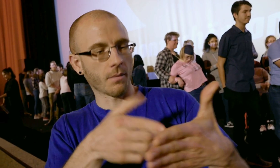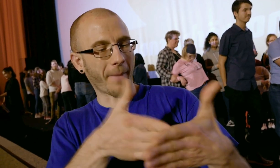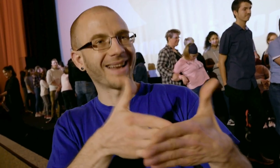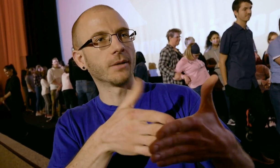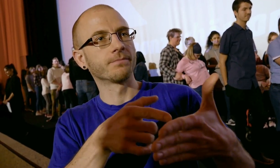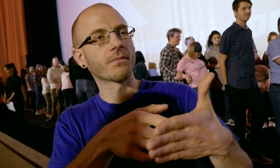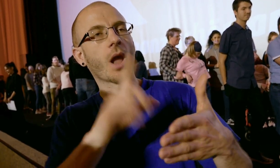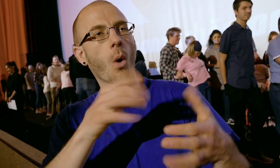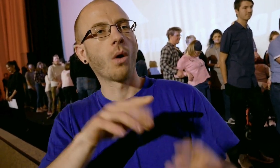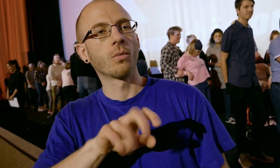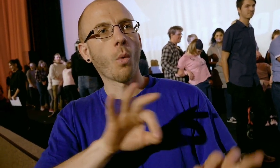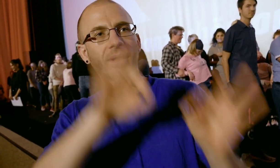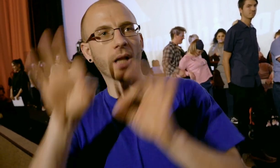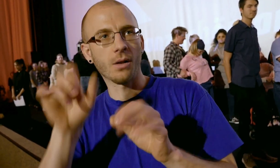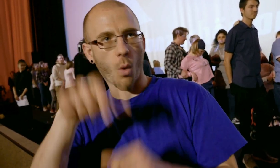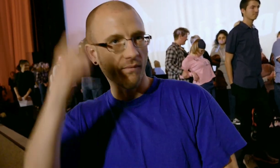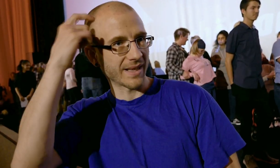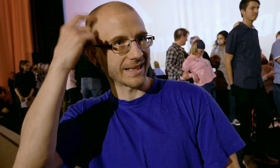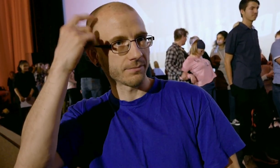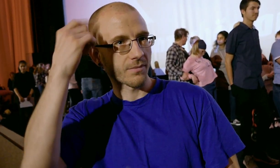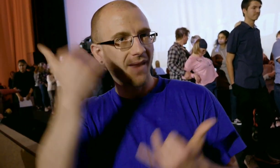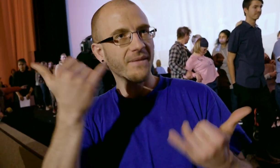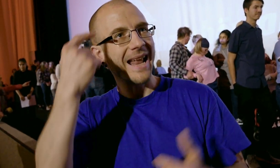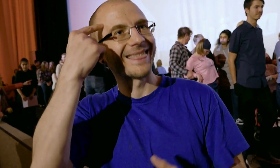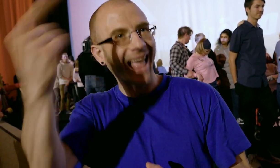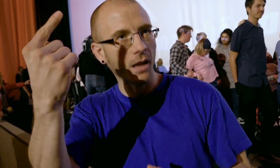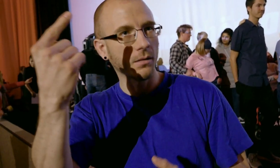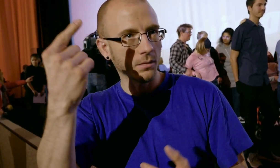kann man auch auf Barrieren übertragen, die sich im Kopf befinden.